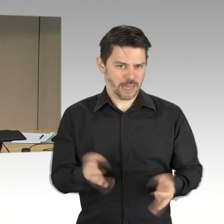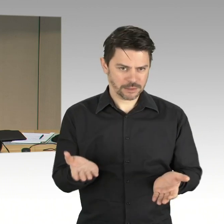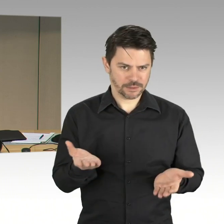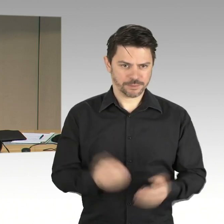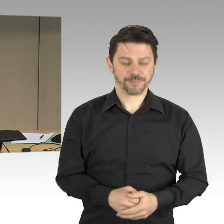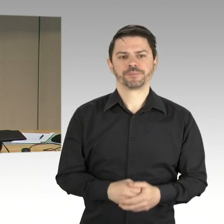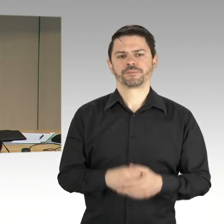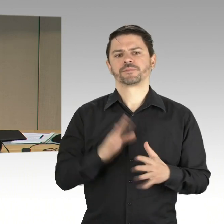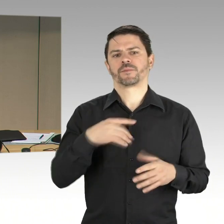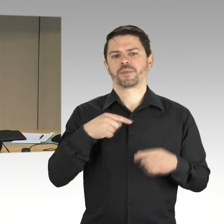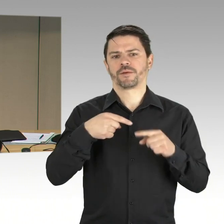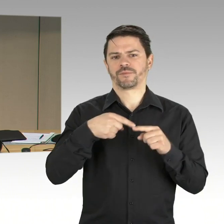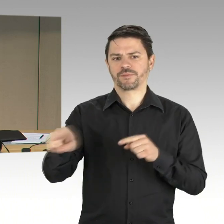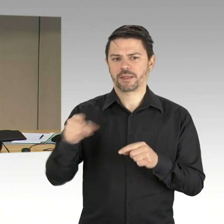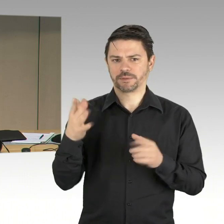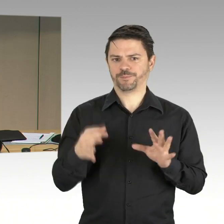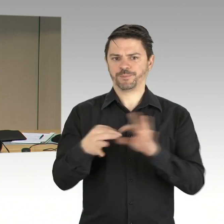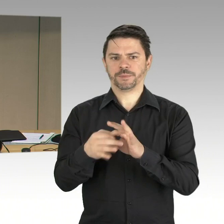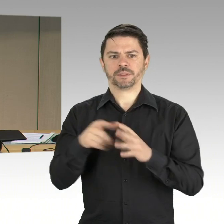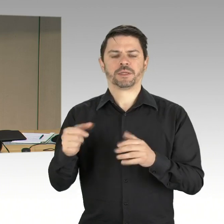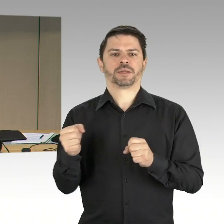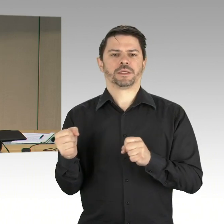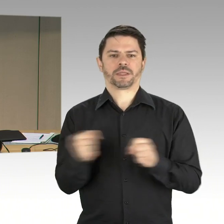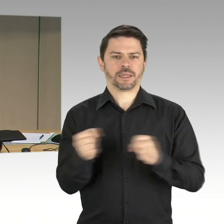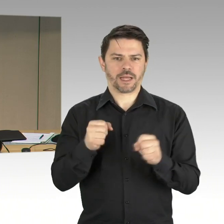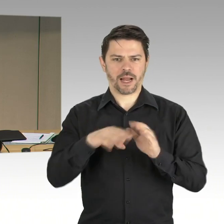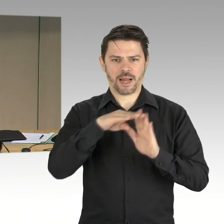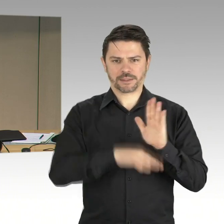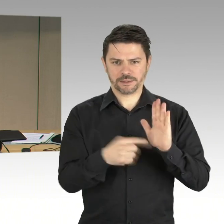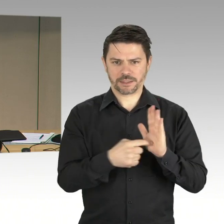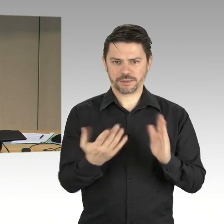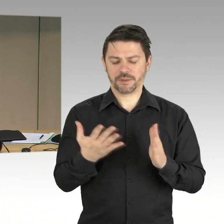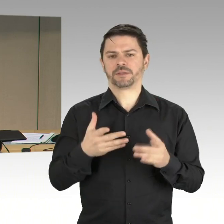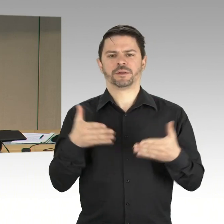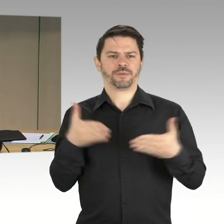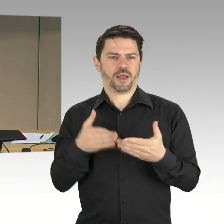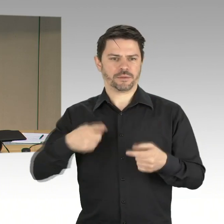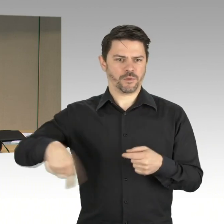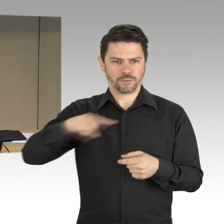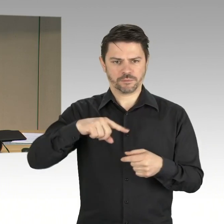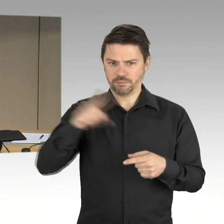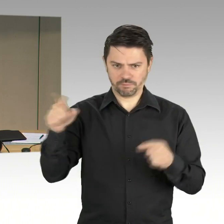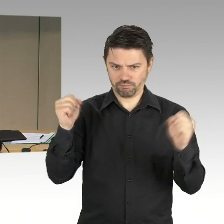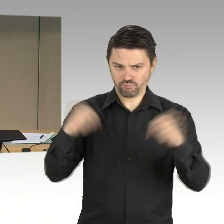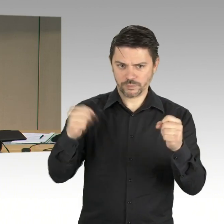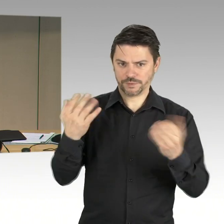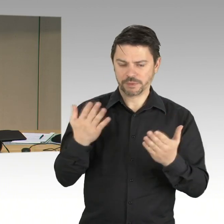Widerspruch zur Dringlichkeitsliste höre ich nicht. Dann sind diese Ergänzungen der Tagesordnung einvernehmlich so beschlossen.